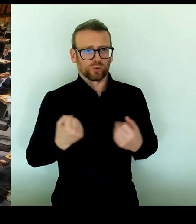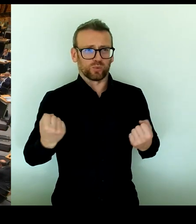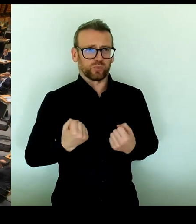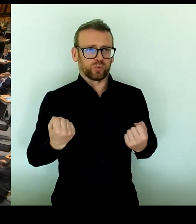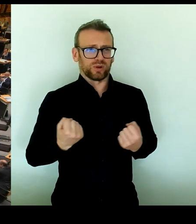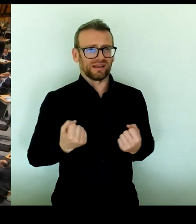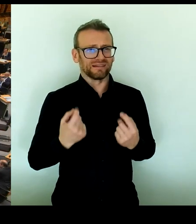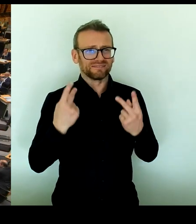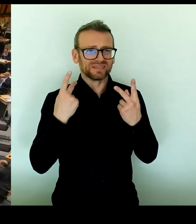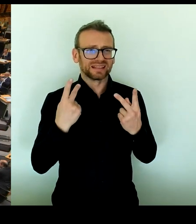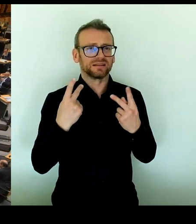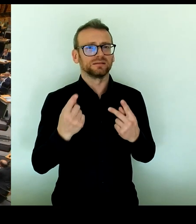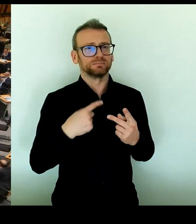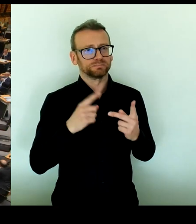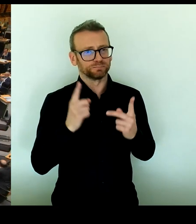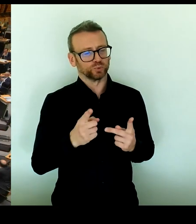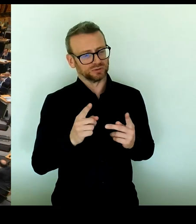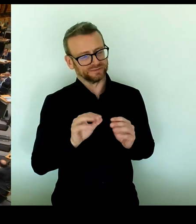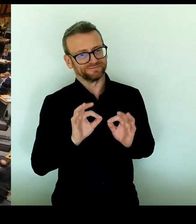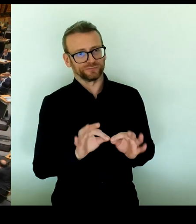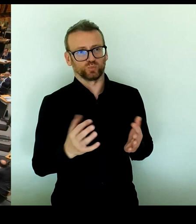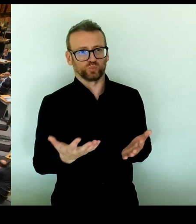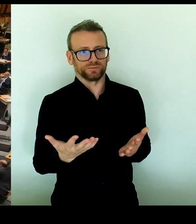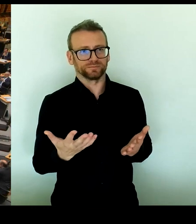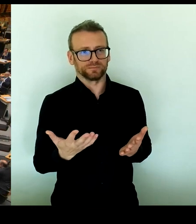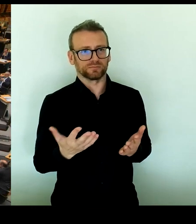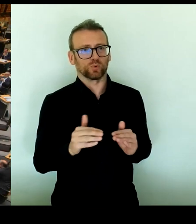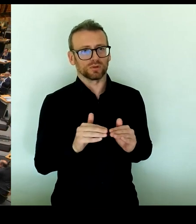aufgewachsen sind und nicht hinzugezogen sind.